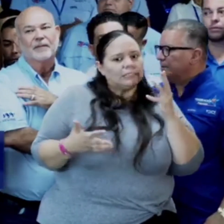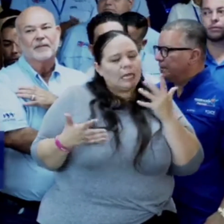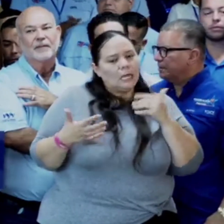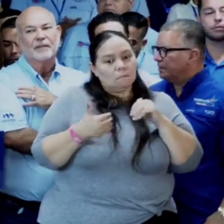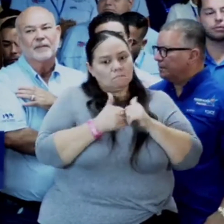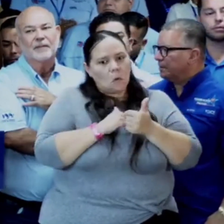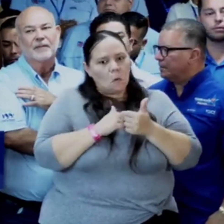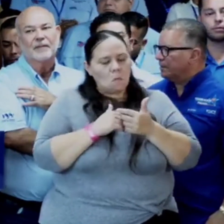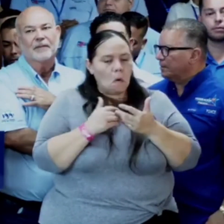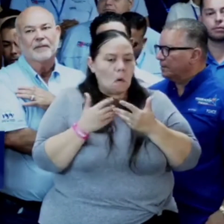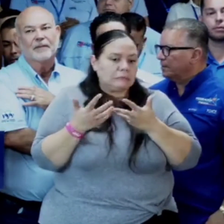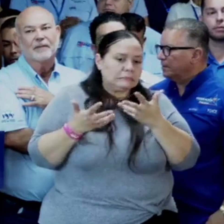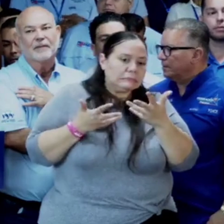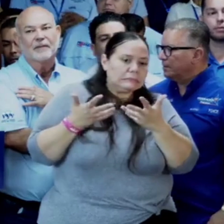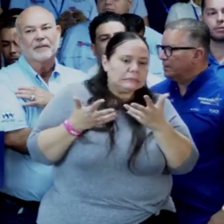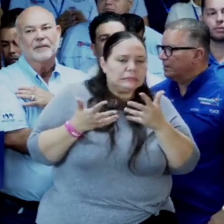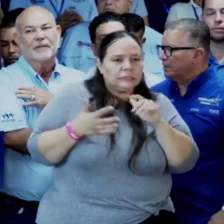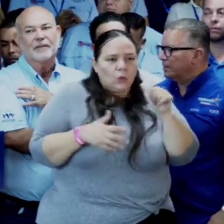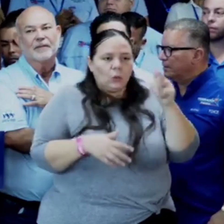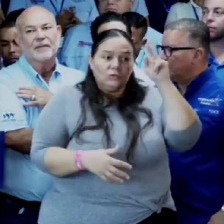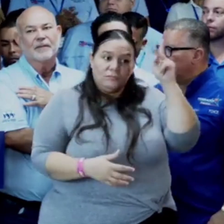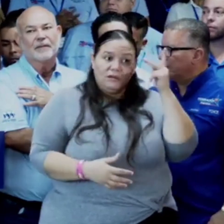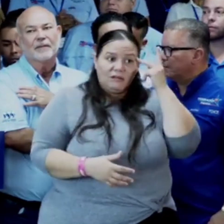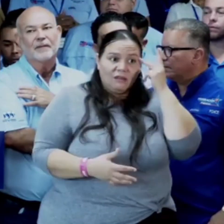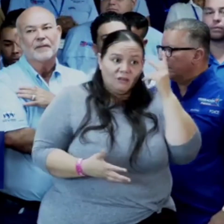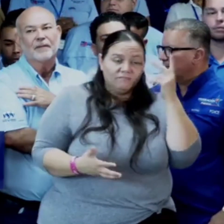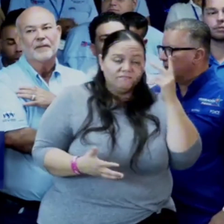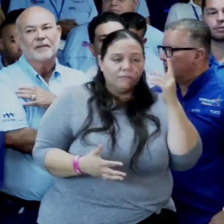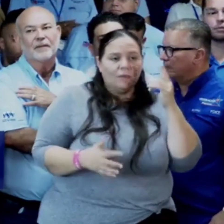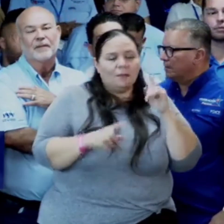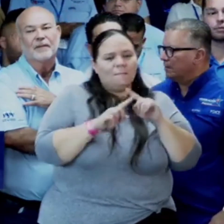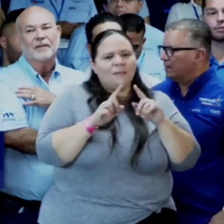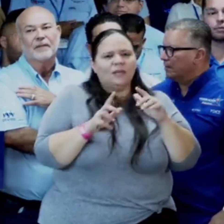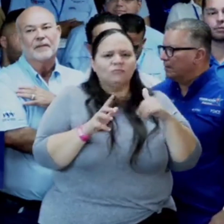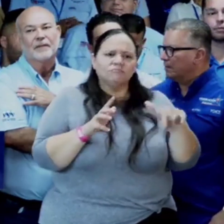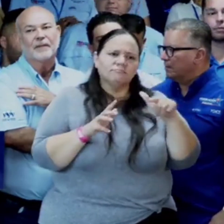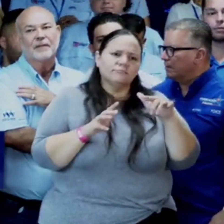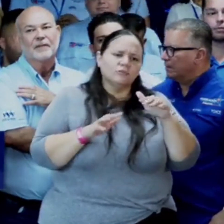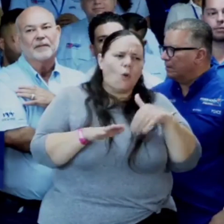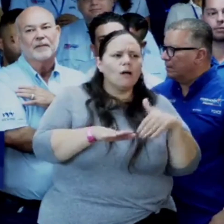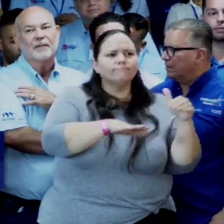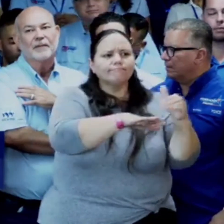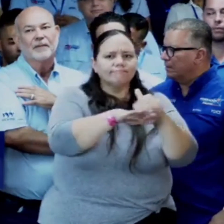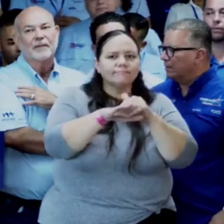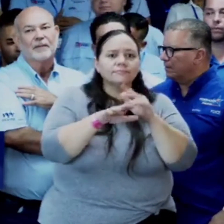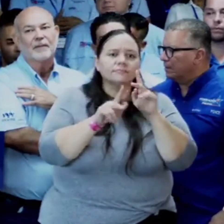todos esos populares que atesoran esa relación permanente su Medicare su medicade su pensión